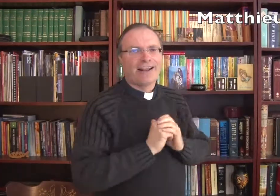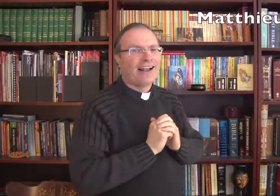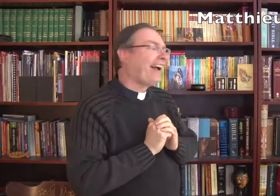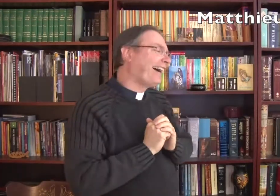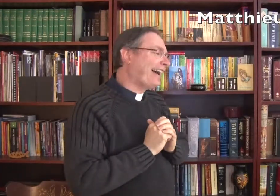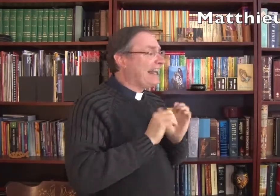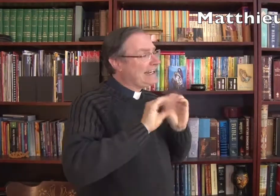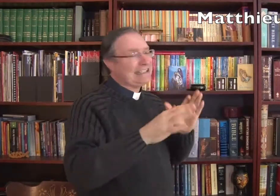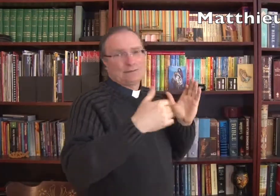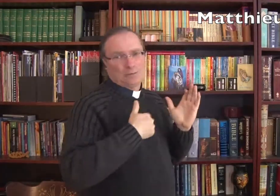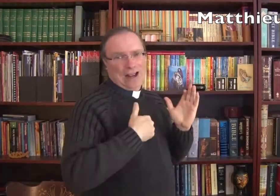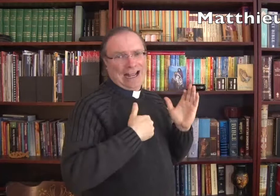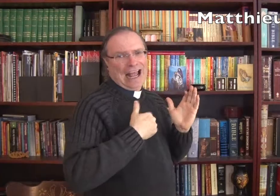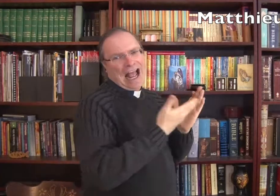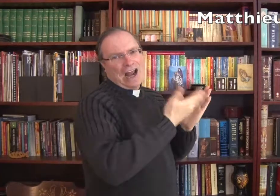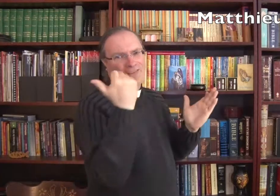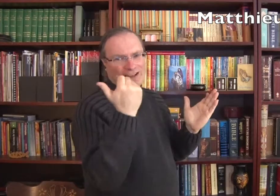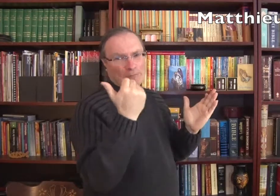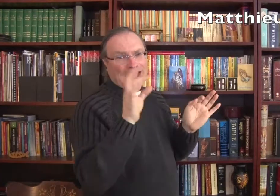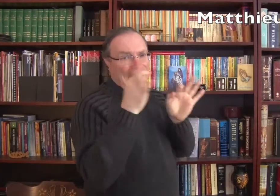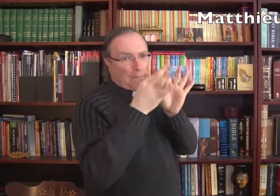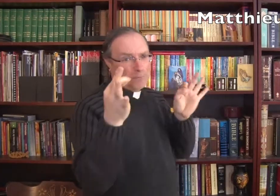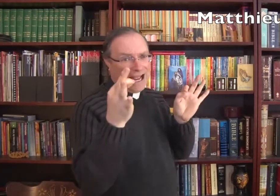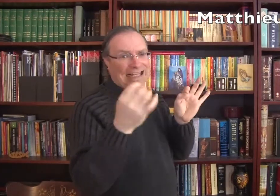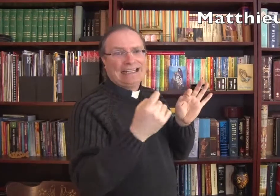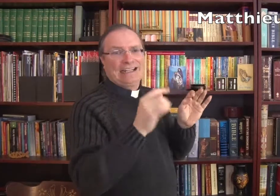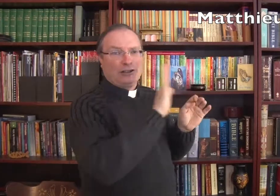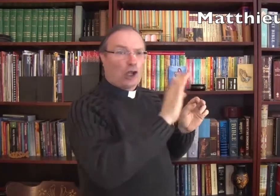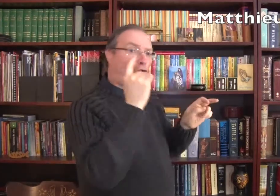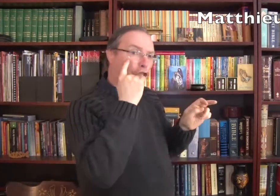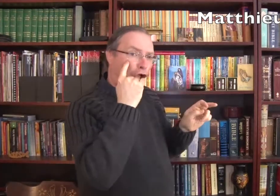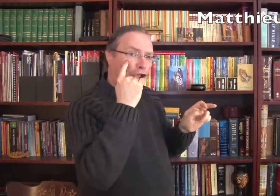‘Laisse-moi enlever la paille de ton œil’,